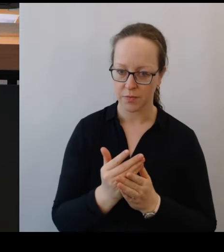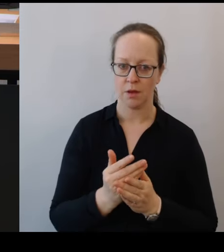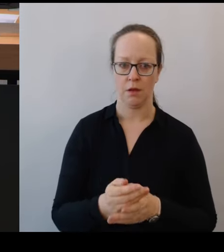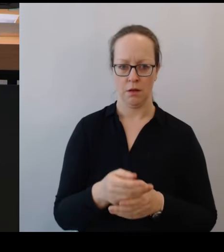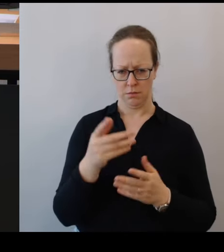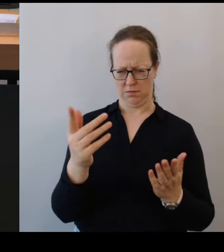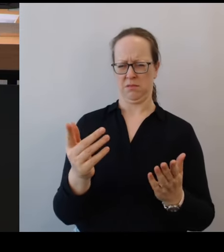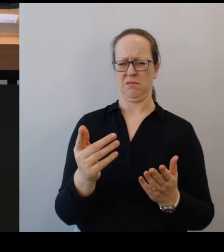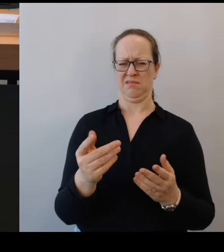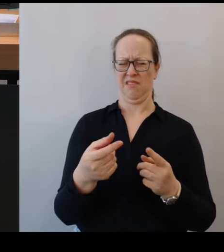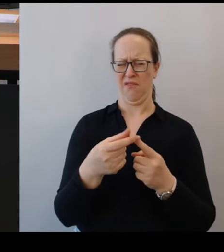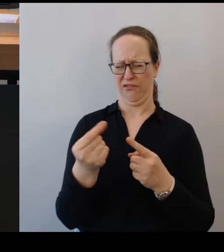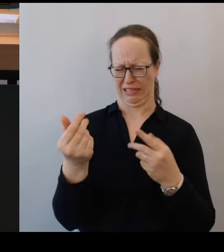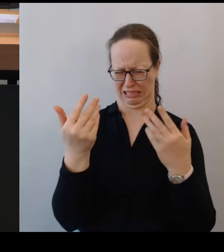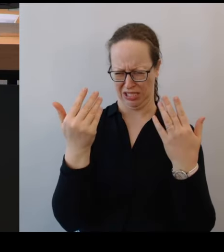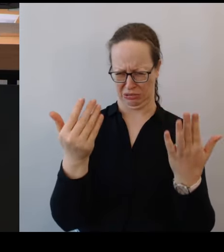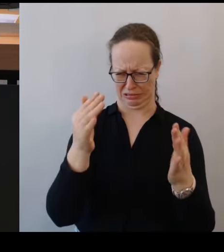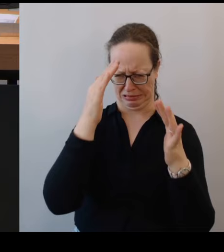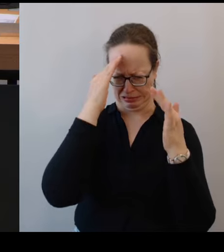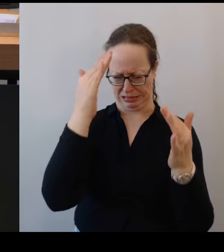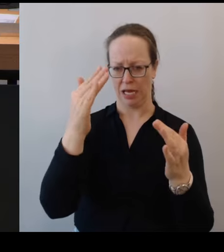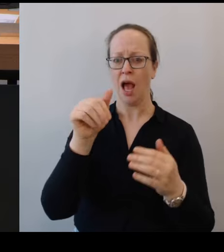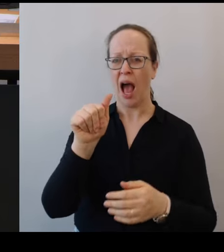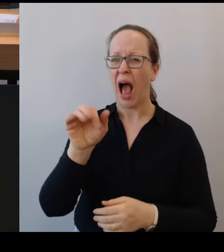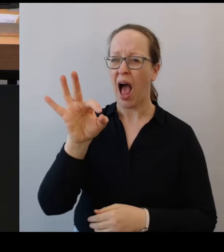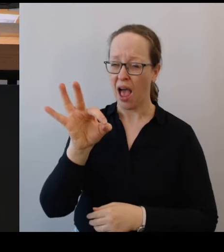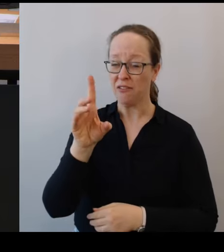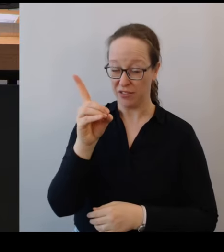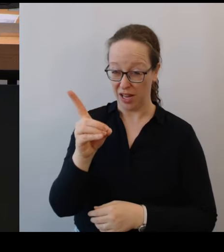AfD sich hier und heute anmaßt, über Vertrauen und Integrität